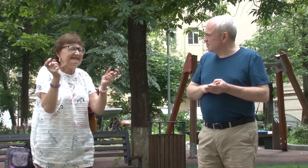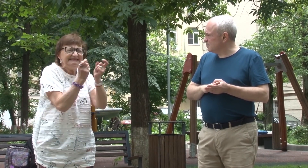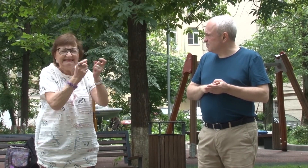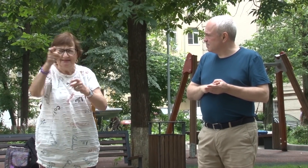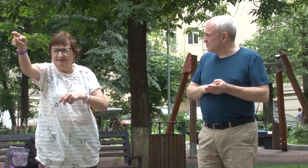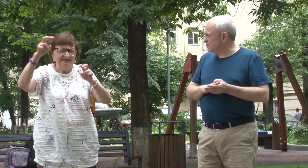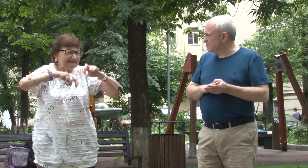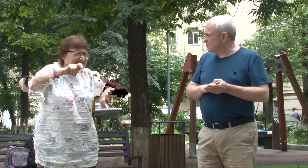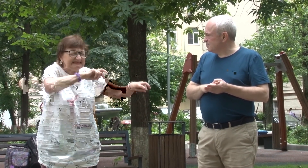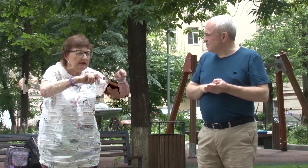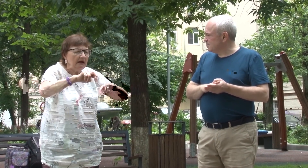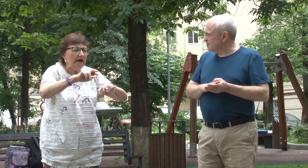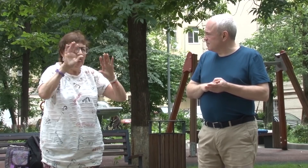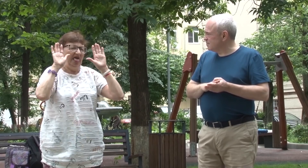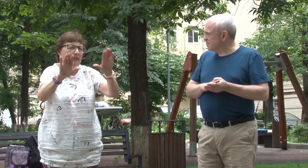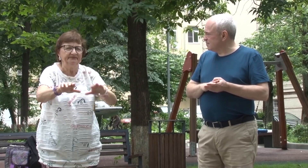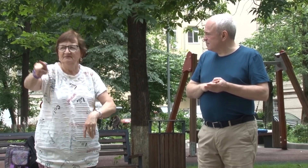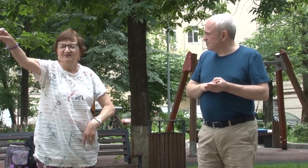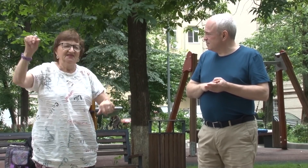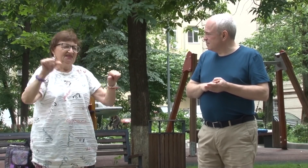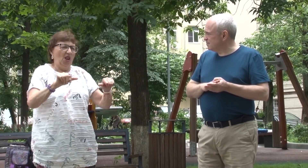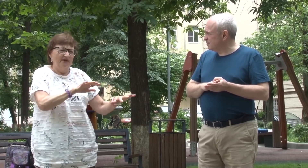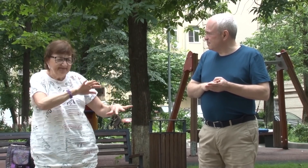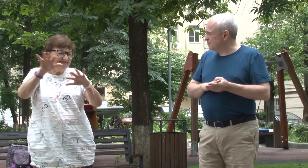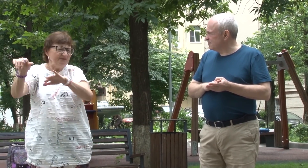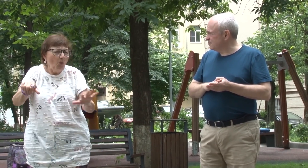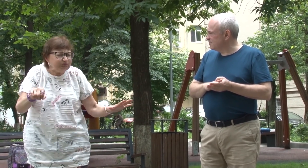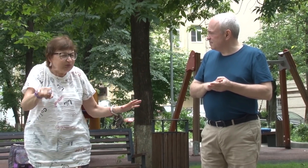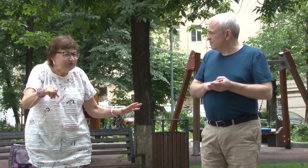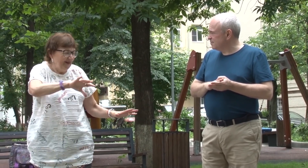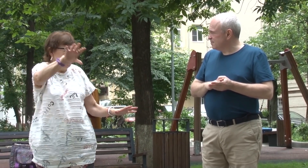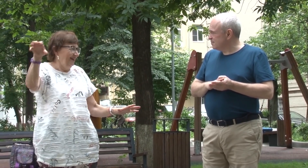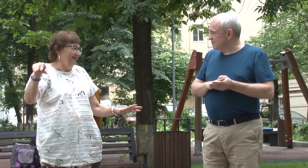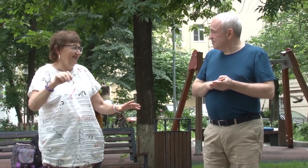Бывало, виновный «ставил на всех» – все шли в столовую, где тот расплачивался за всех.